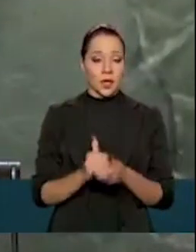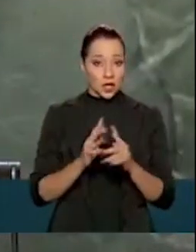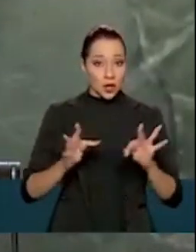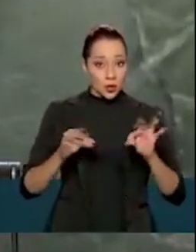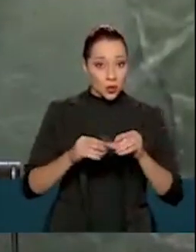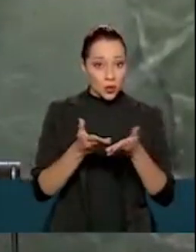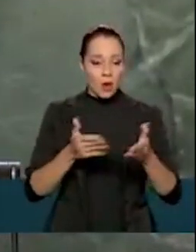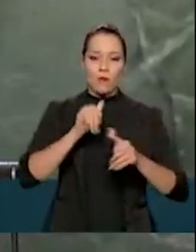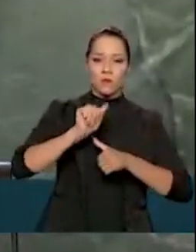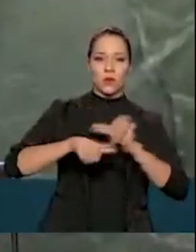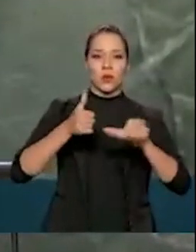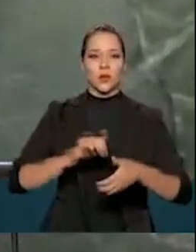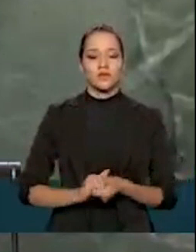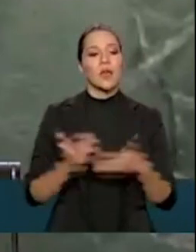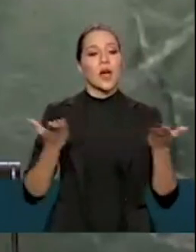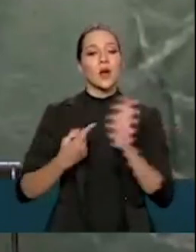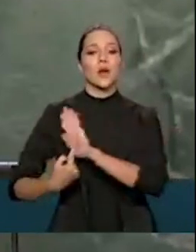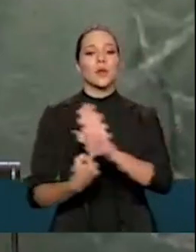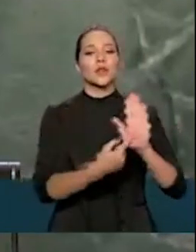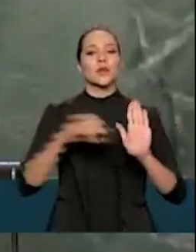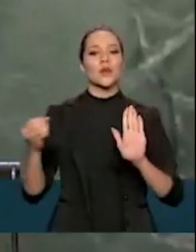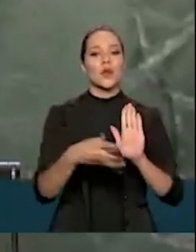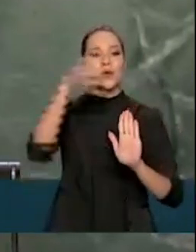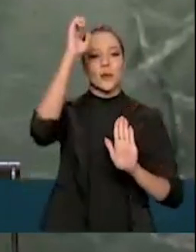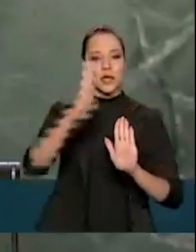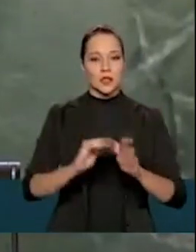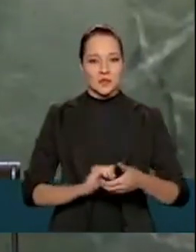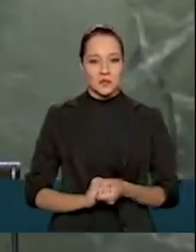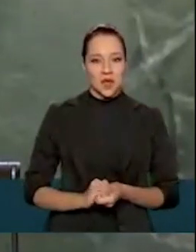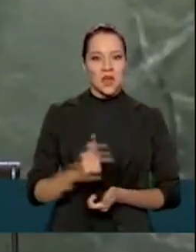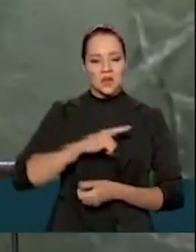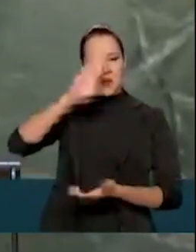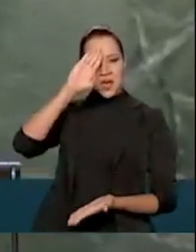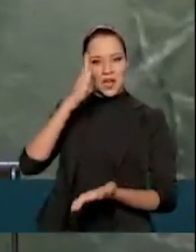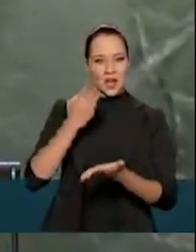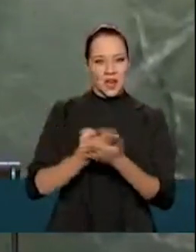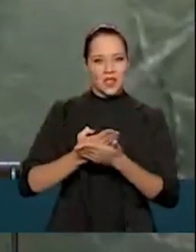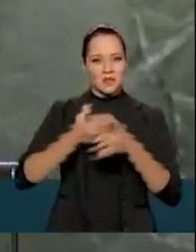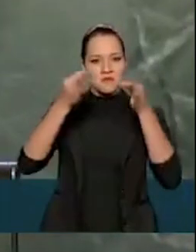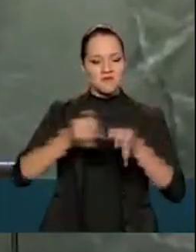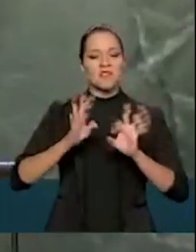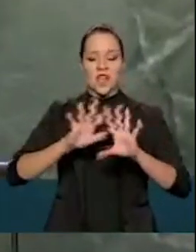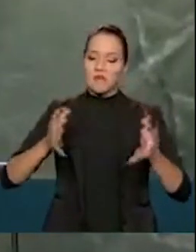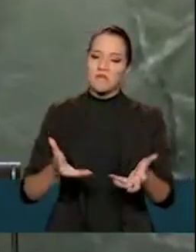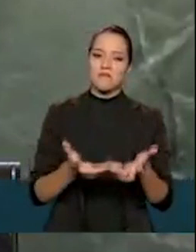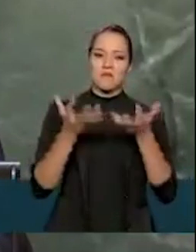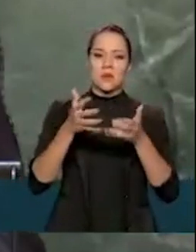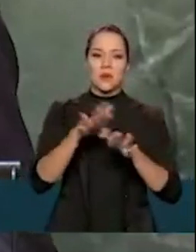mudou apresenta agora Um Novo Brasil com sua credibilidade já recuperada diante do mundo